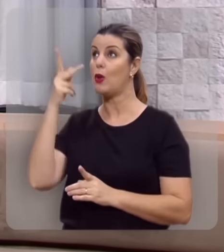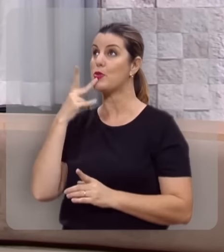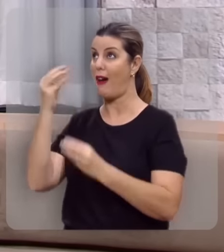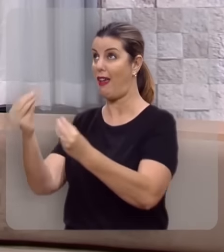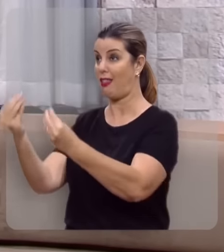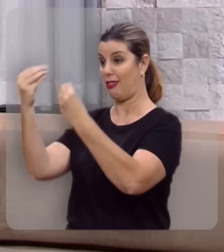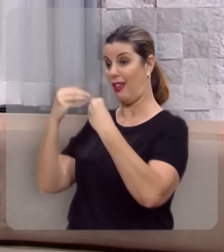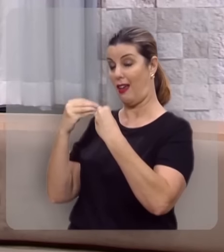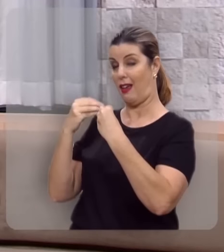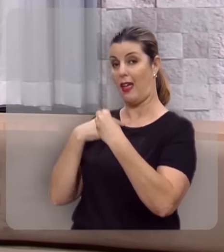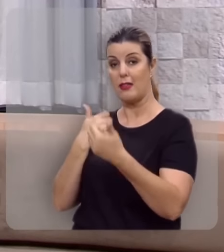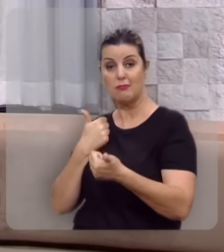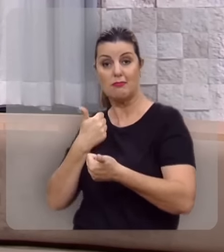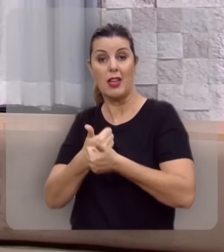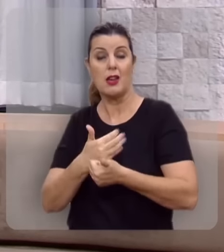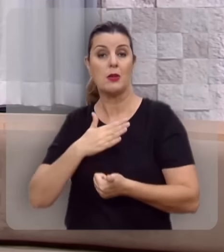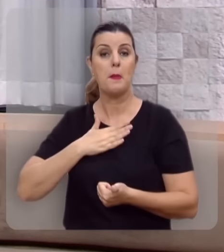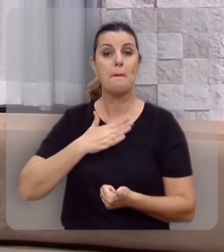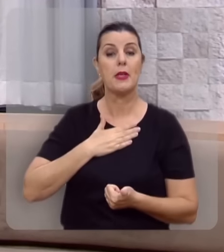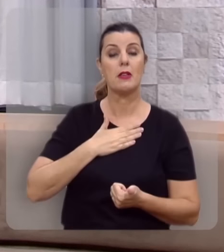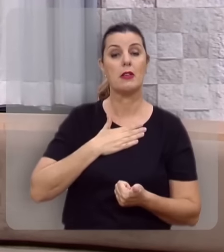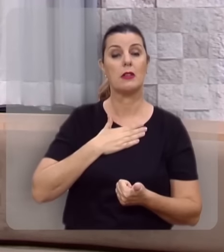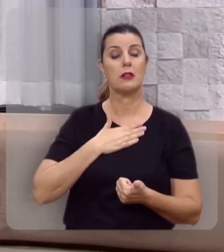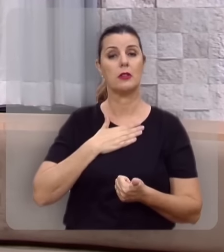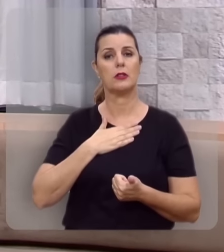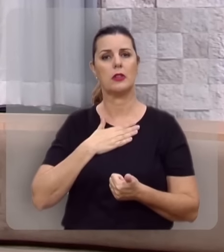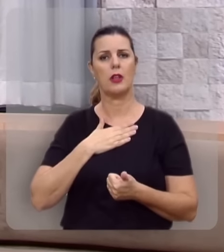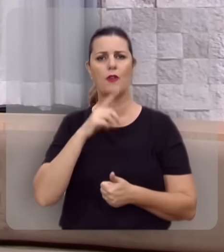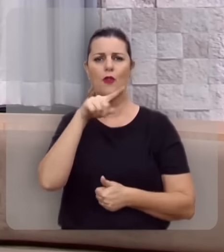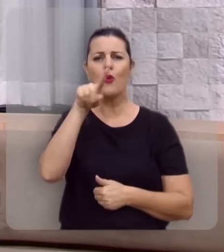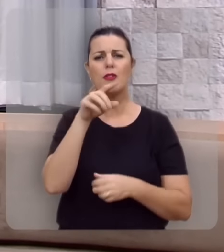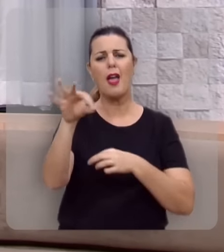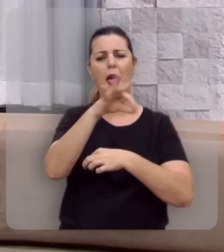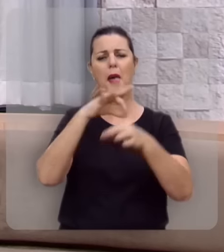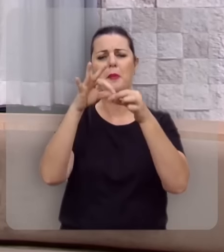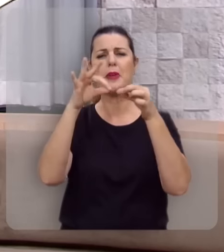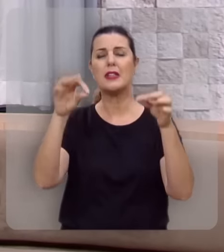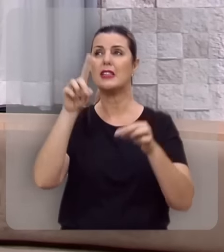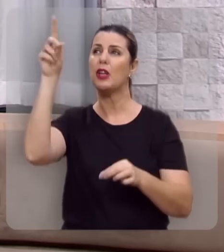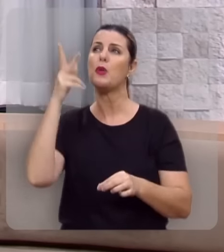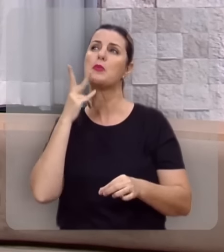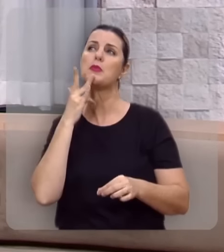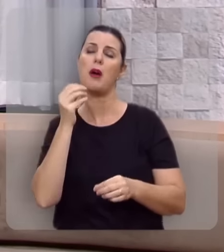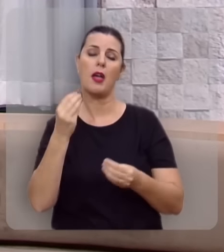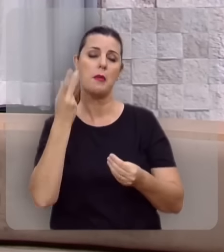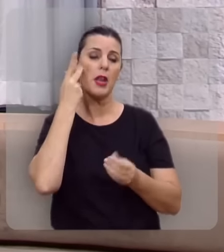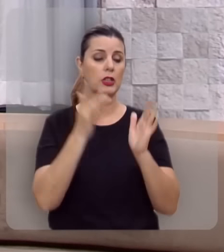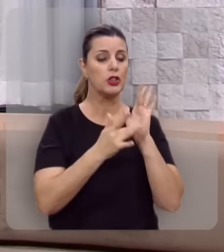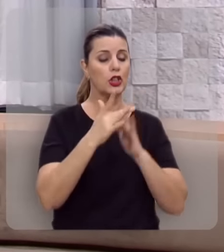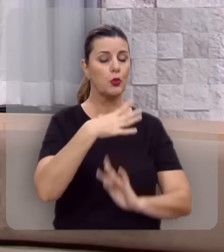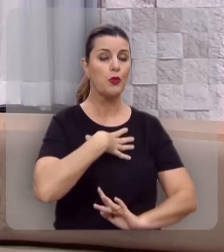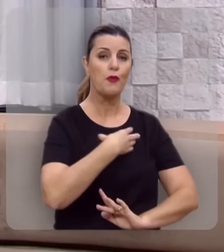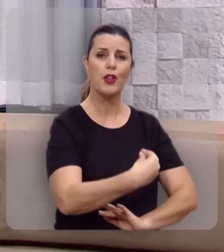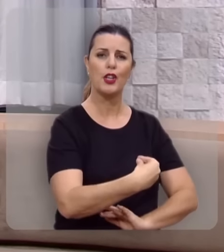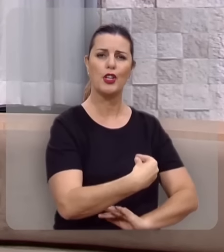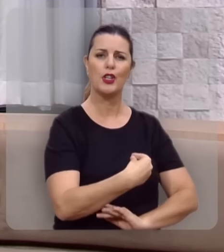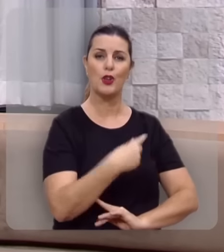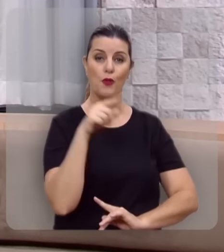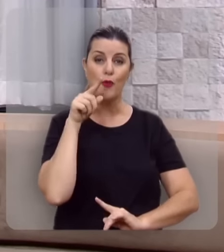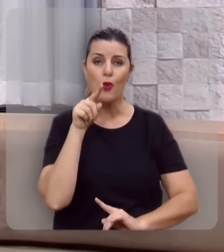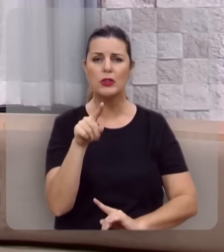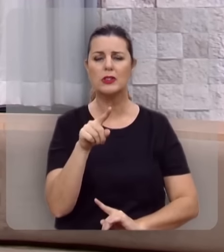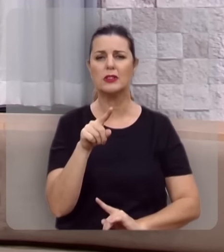dá esse virá a mim", de tal maneira que você é um presente do Deus Pai ao Deus Filho, este chamado